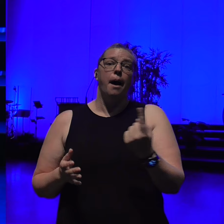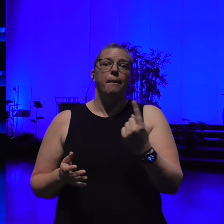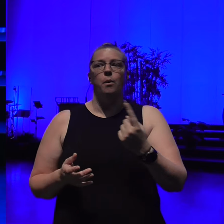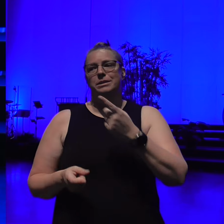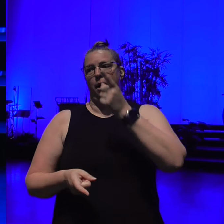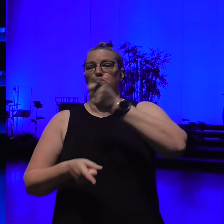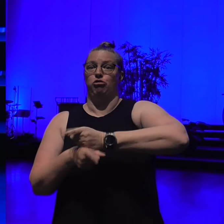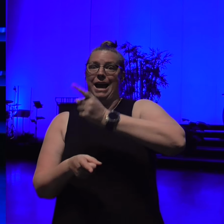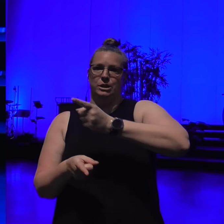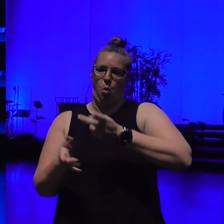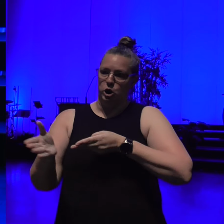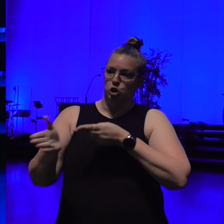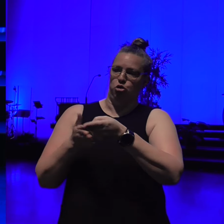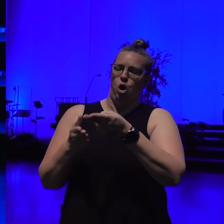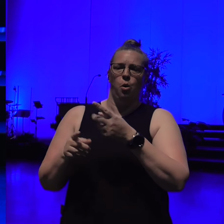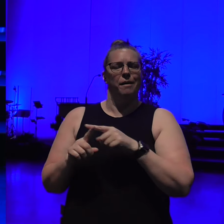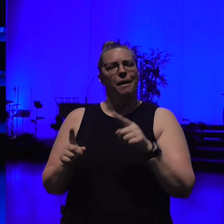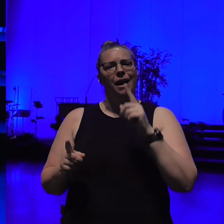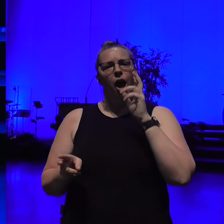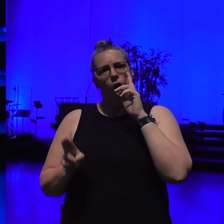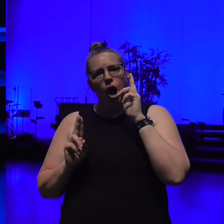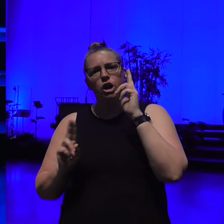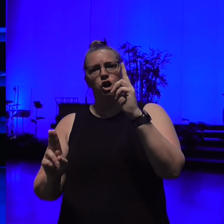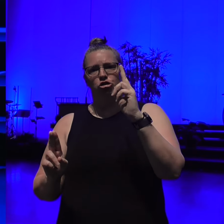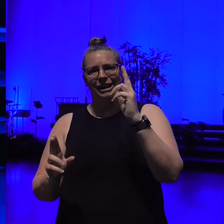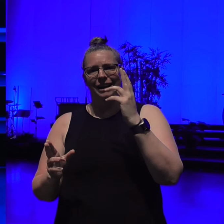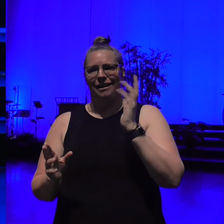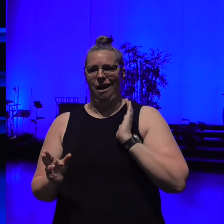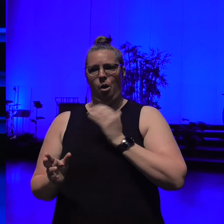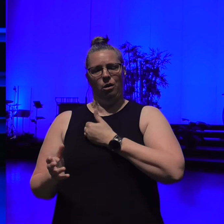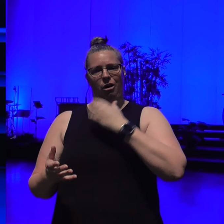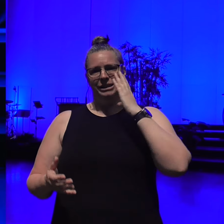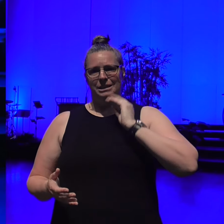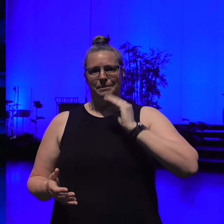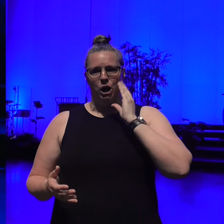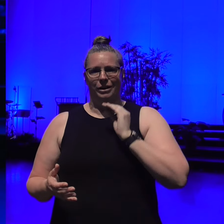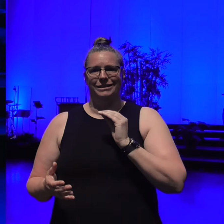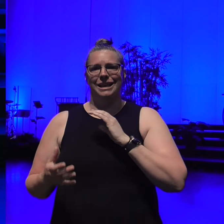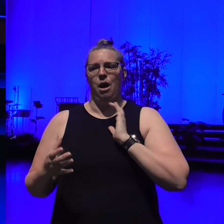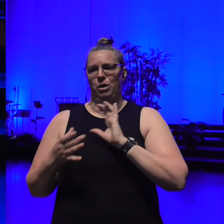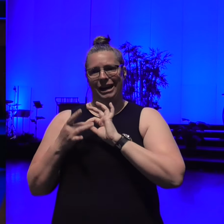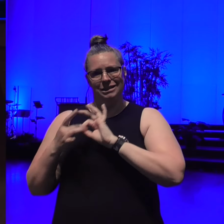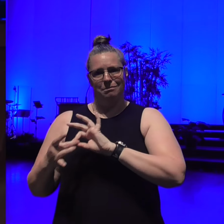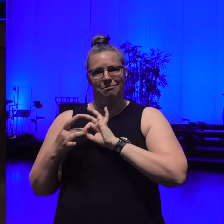y ser verdadero Se trata de honrar nuestra propia experiencia de nuestras relaciones y nuestras circunstancias. Y si